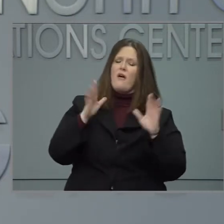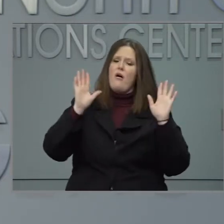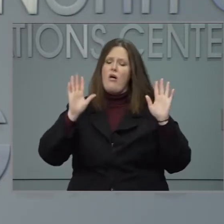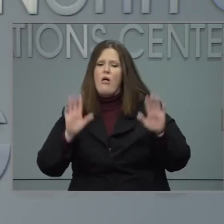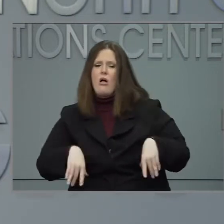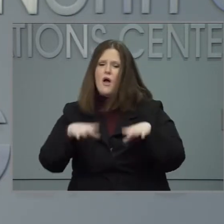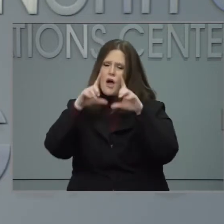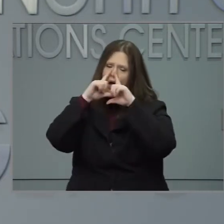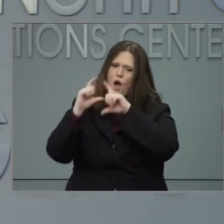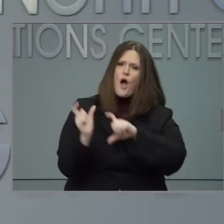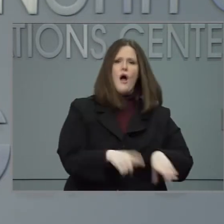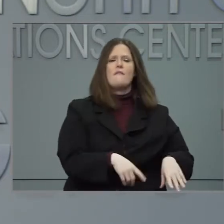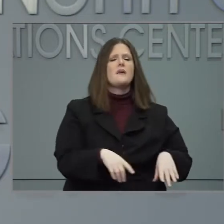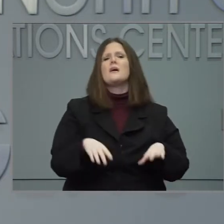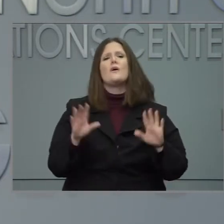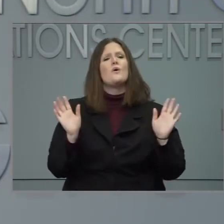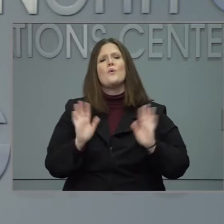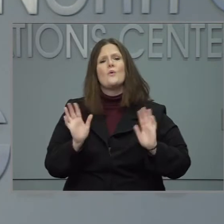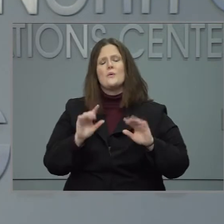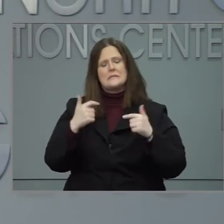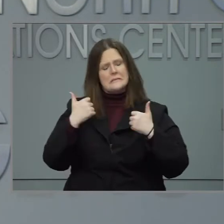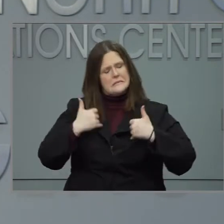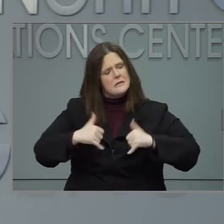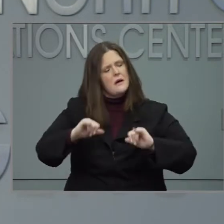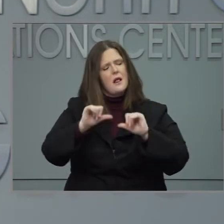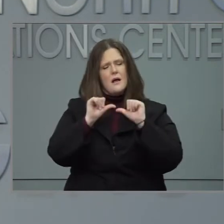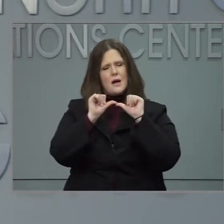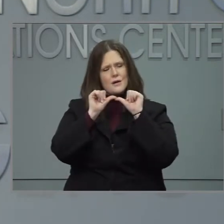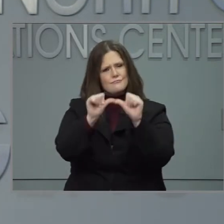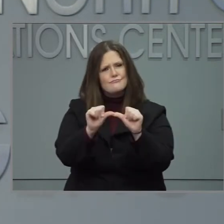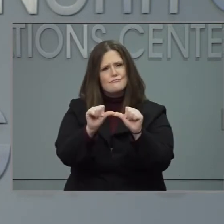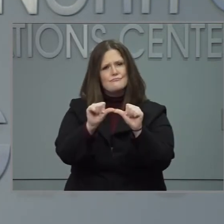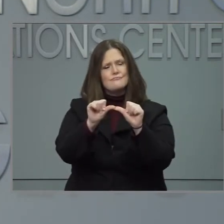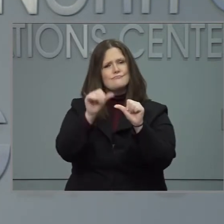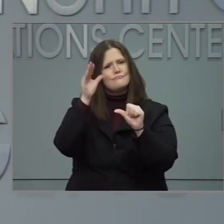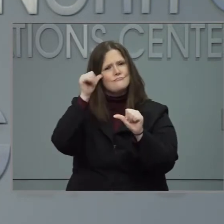cansancio Gani ahora es el momento de usar nuestra fortaleza y resiliencia para